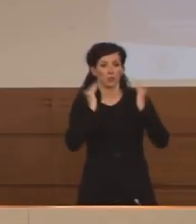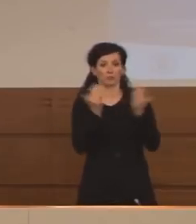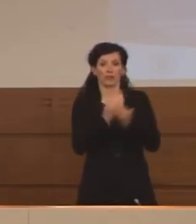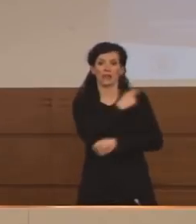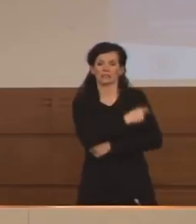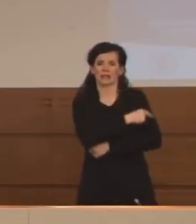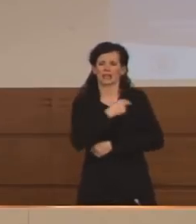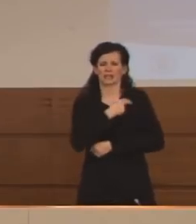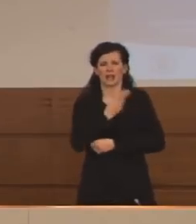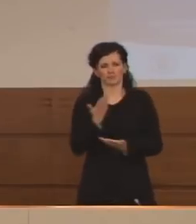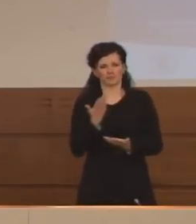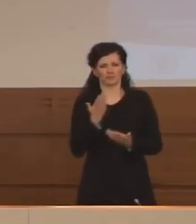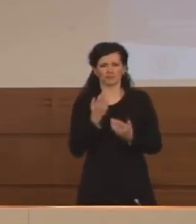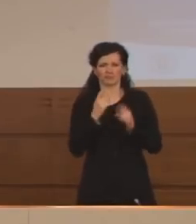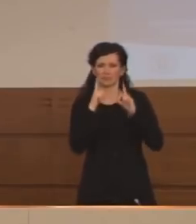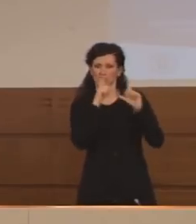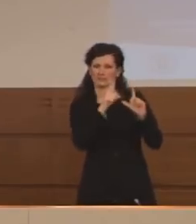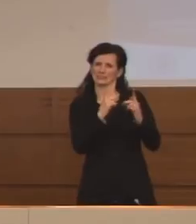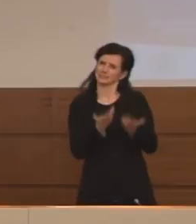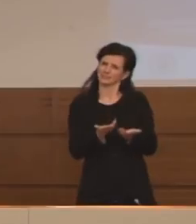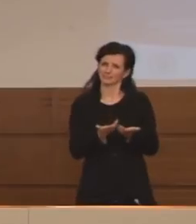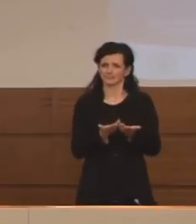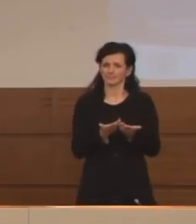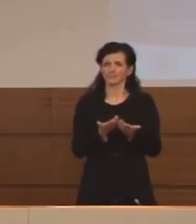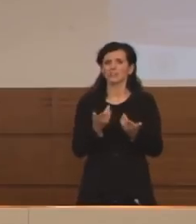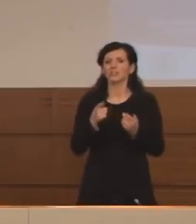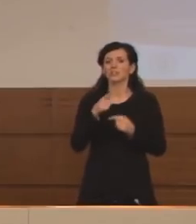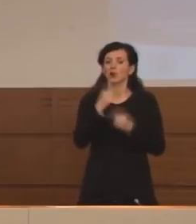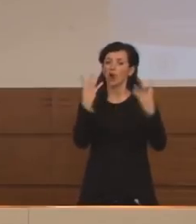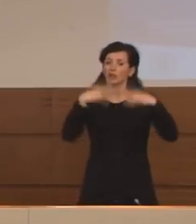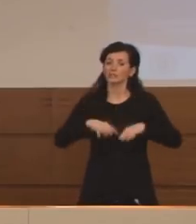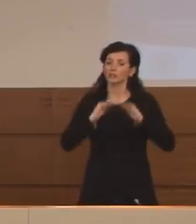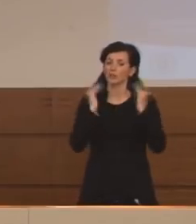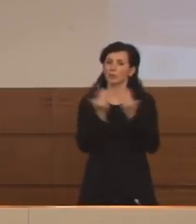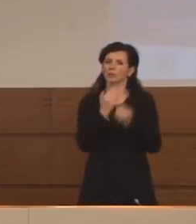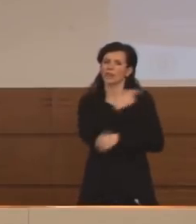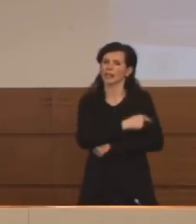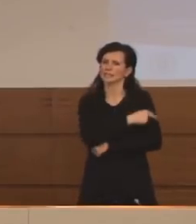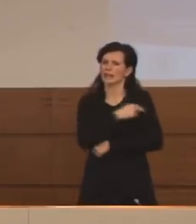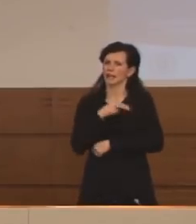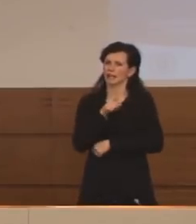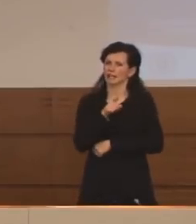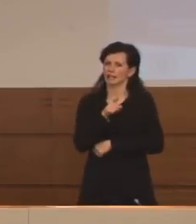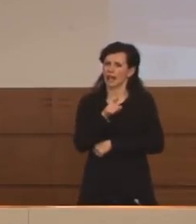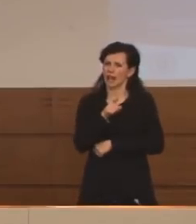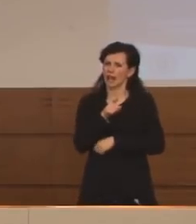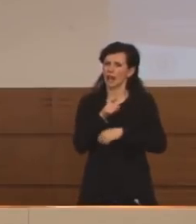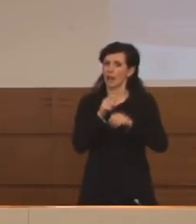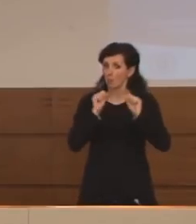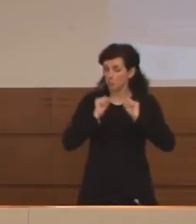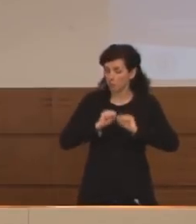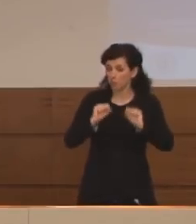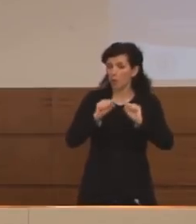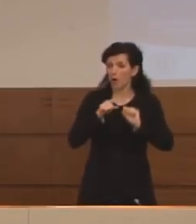E poi mi chiedevo se a suo modo di vedere L'Organizzazione Mondiale della Sanità è arrivata, come dire, in ritardo su alcune decisioni